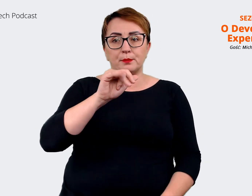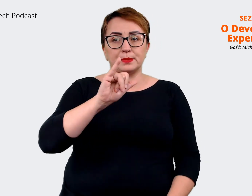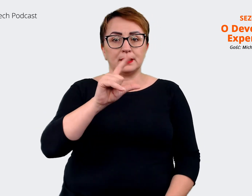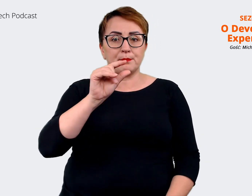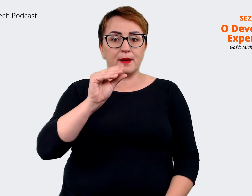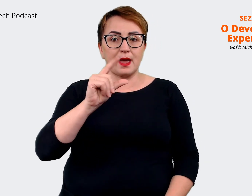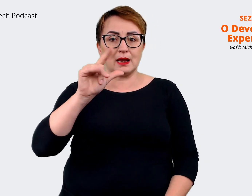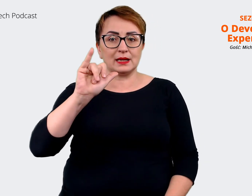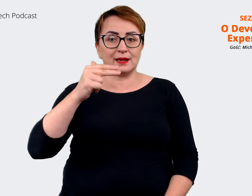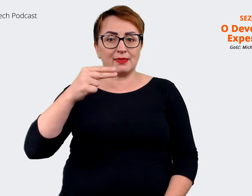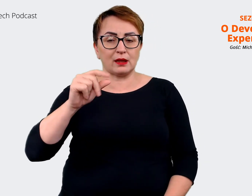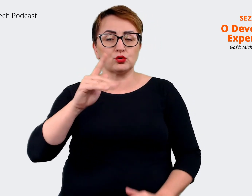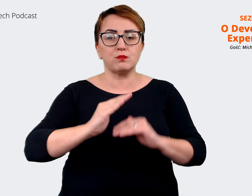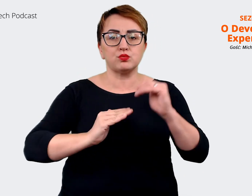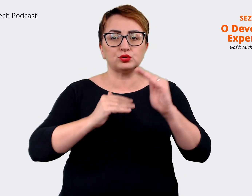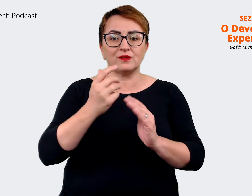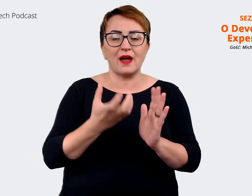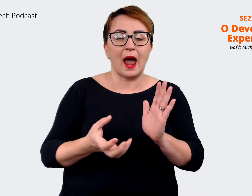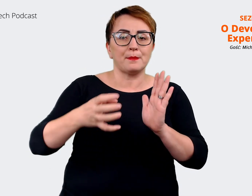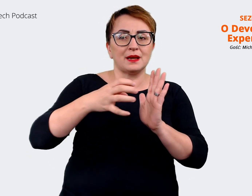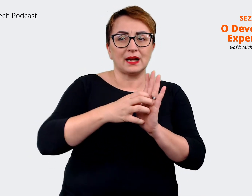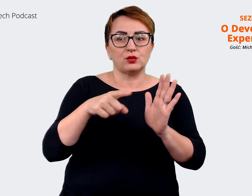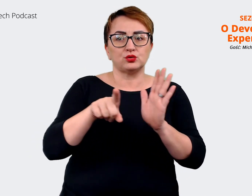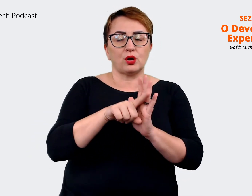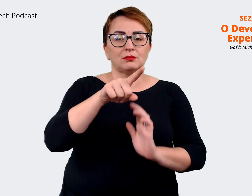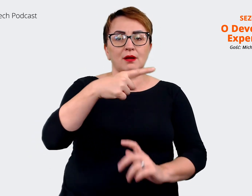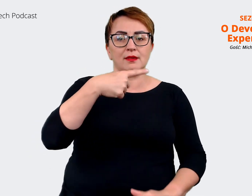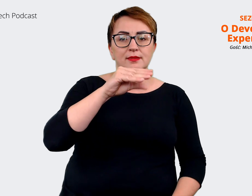już gdzieś tam aplikacji do deployment'u na środowisko, ile już ten faktycznie deployment